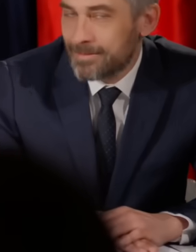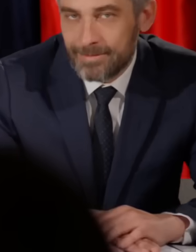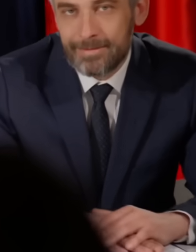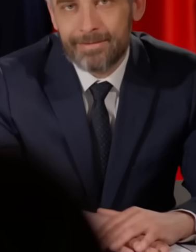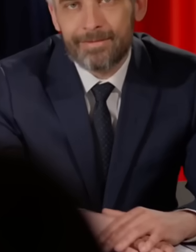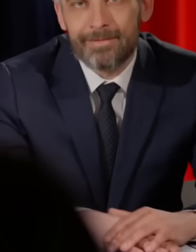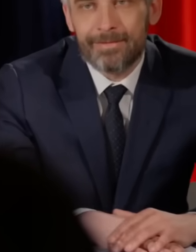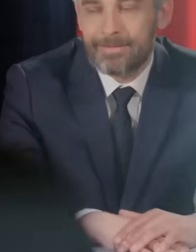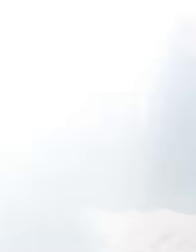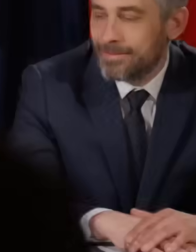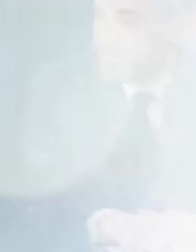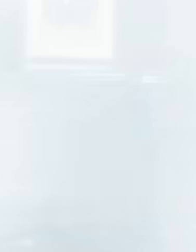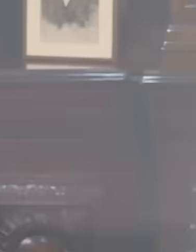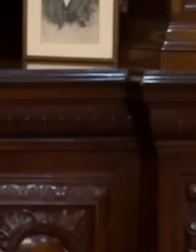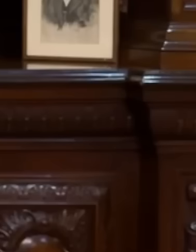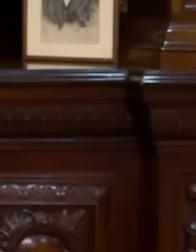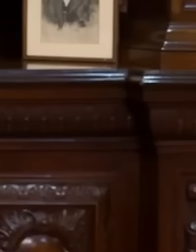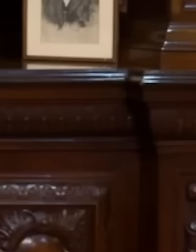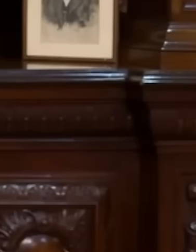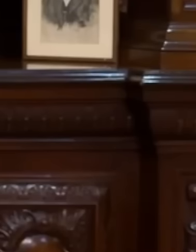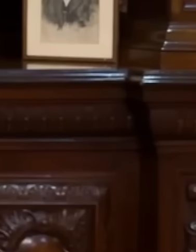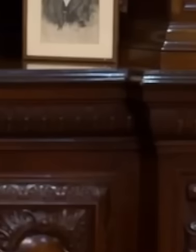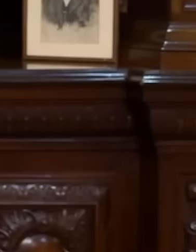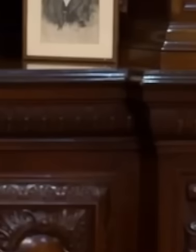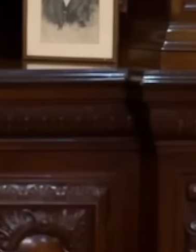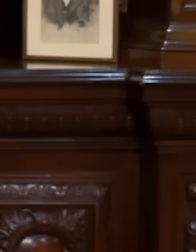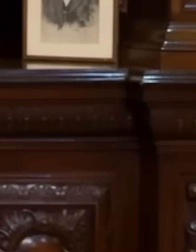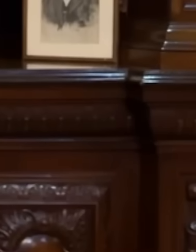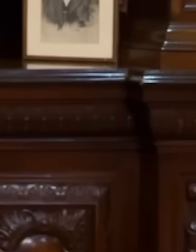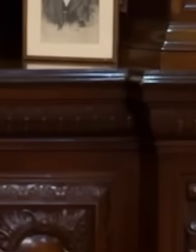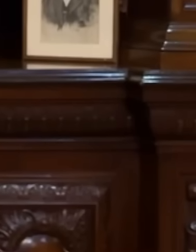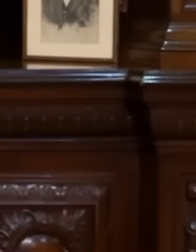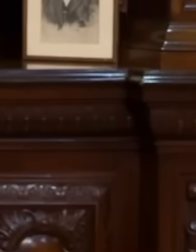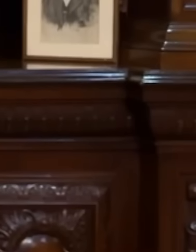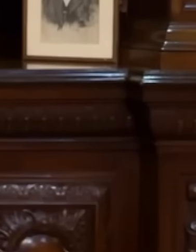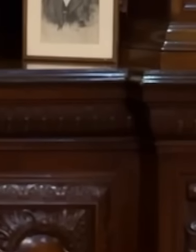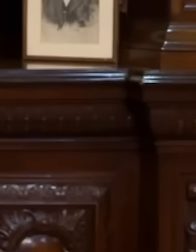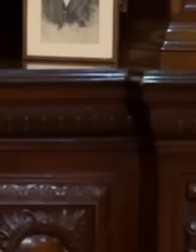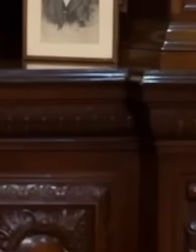El pasado 10 de junio Claudia Shainbom confirmó su asistencia a la reunión en la que participarán